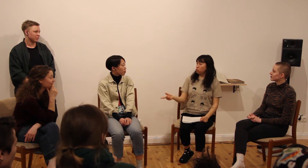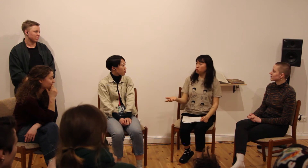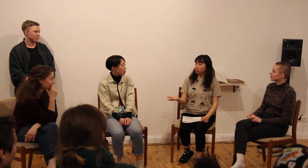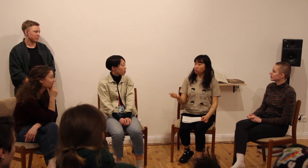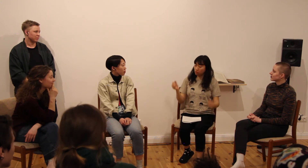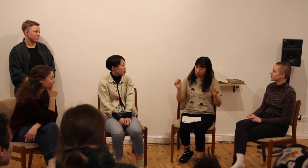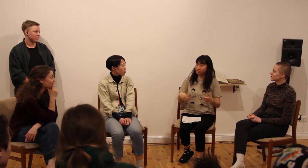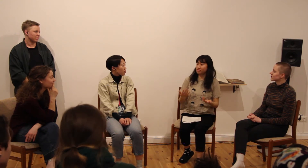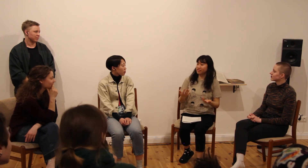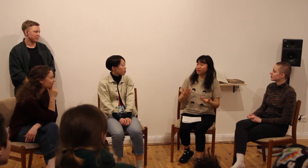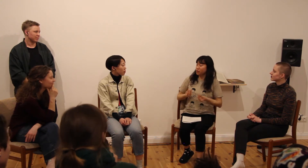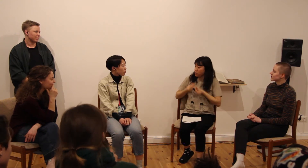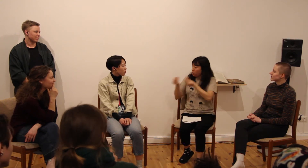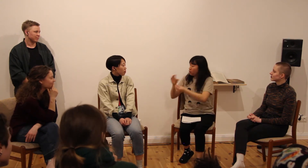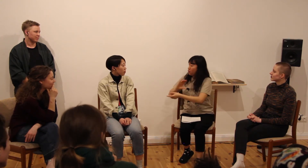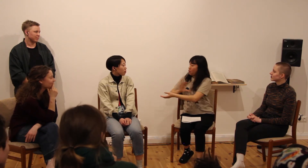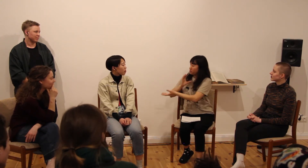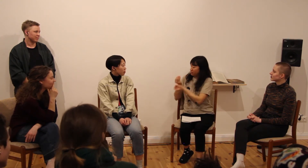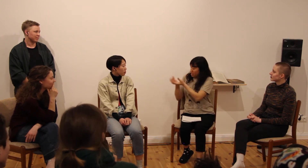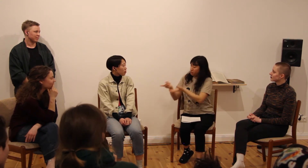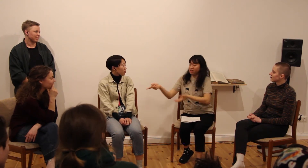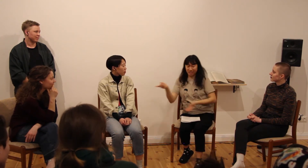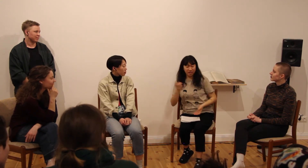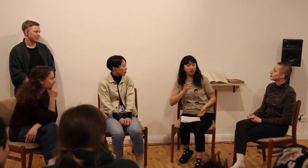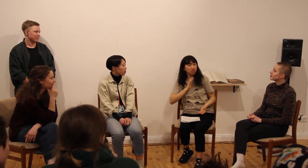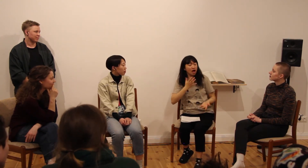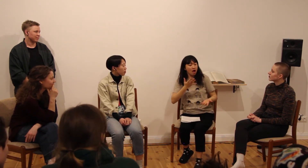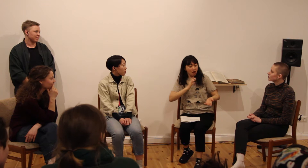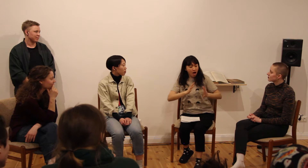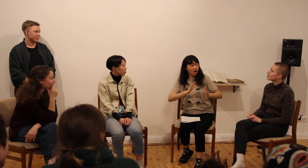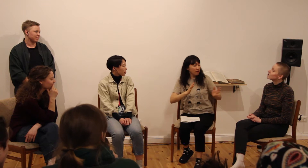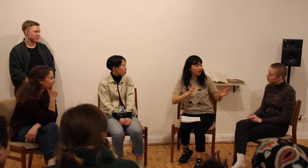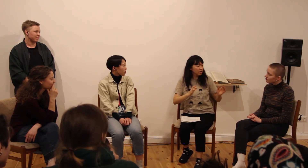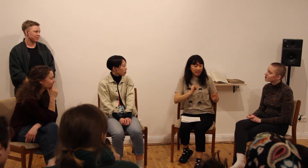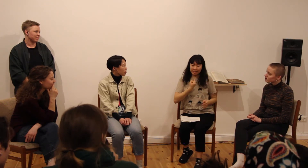Wir können was, wir können ganz viel, wir haben unsere Sprache und haben ganz viel Kultur.